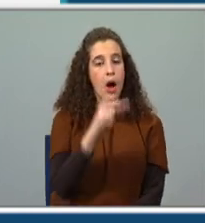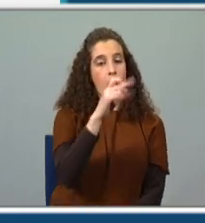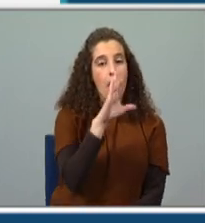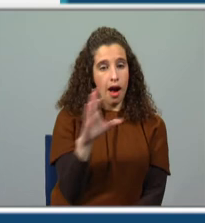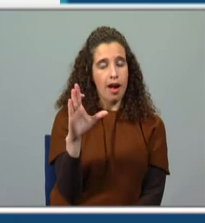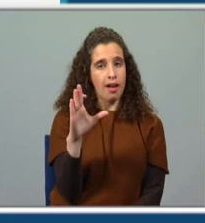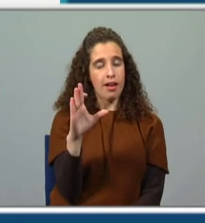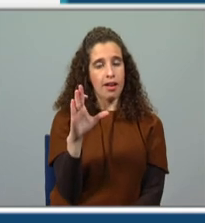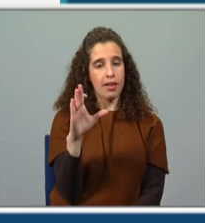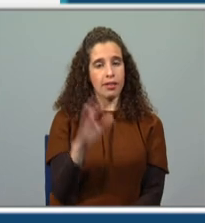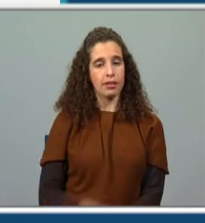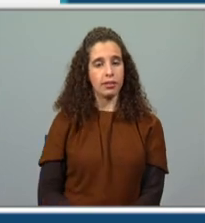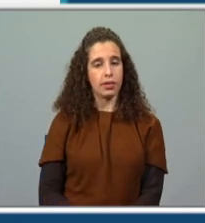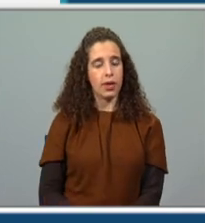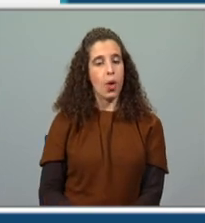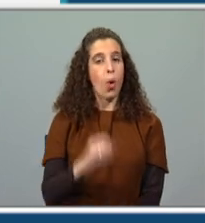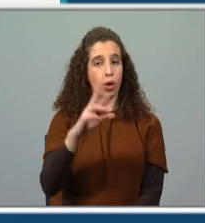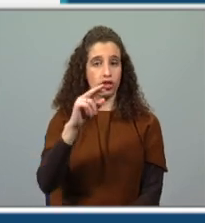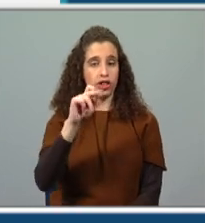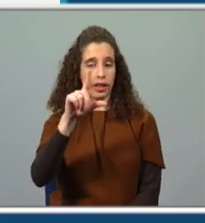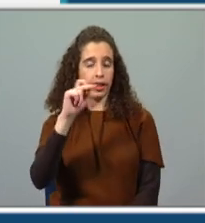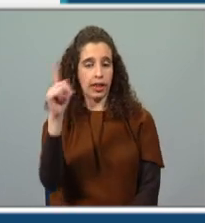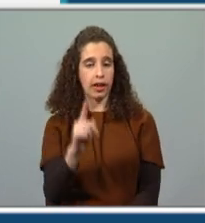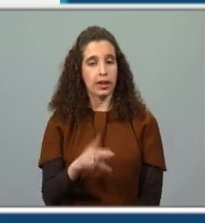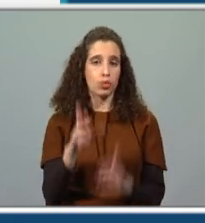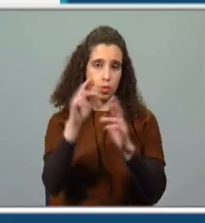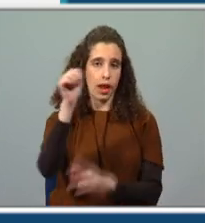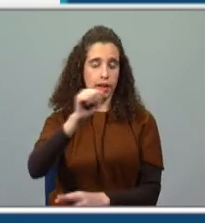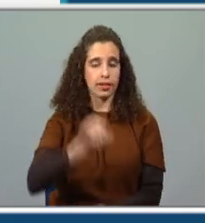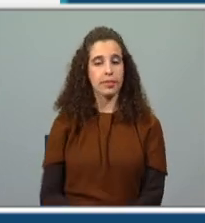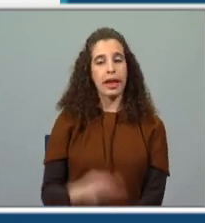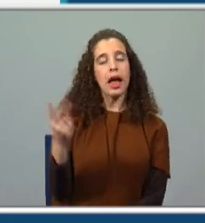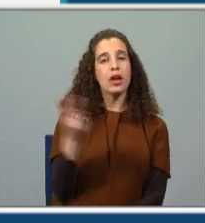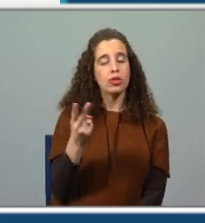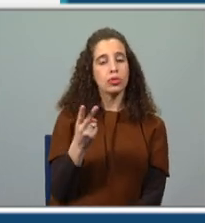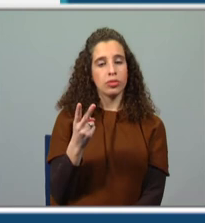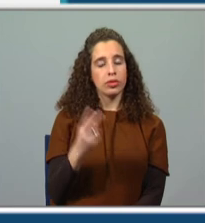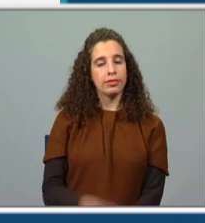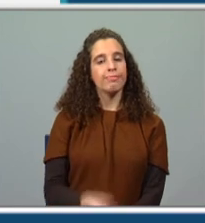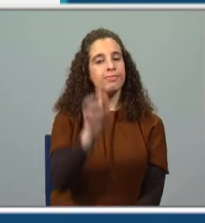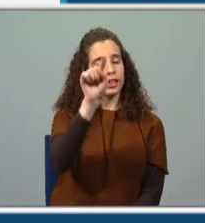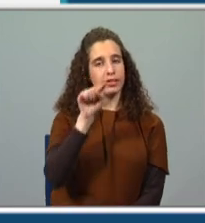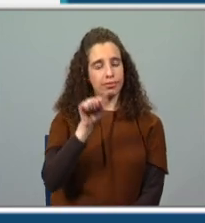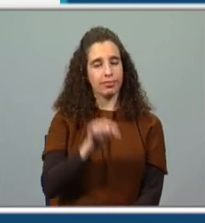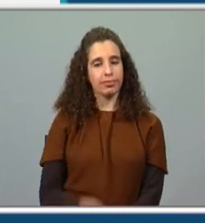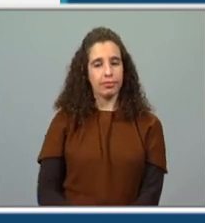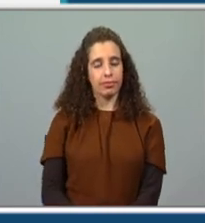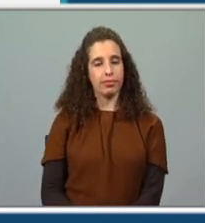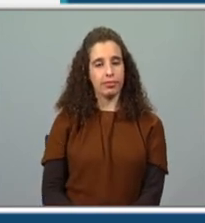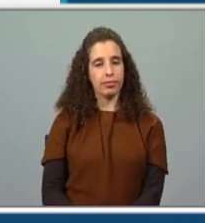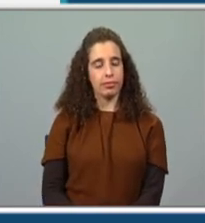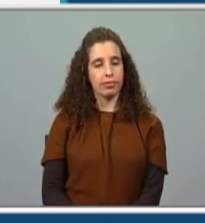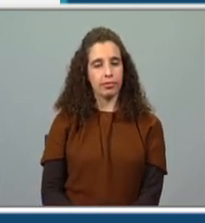a e Oxalá Anderson que são interjeições 和我希望安德森他們是感嘆詞